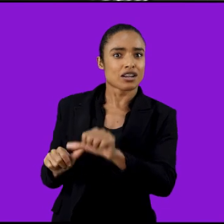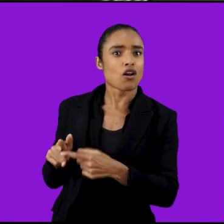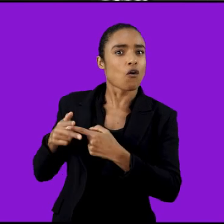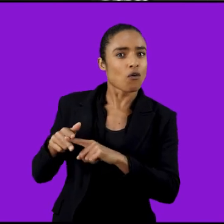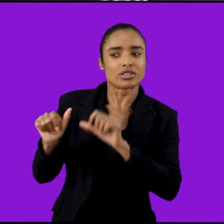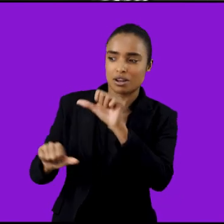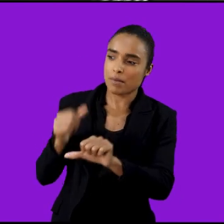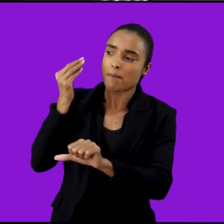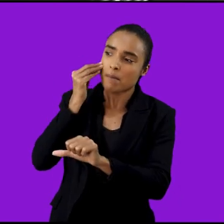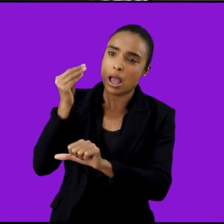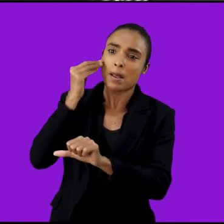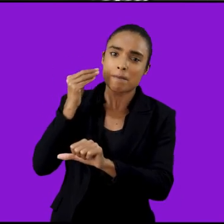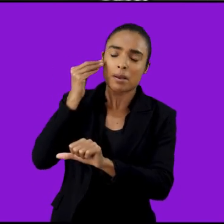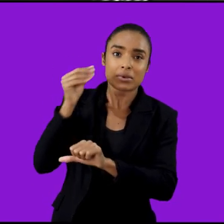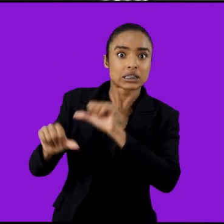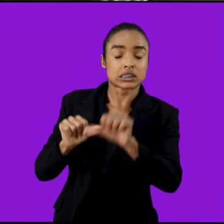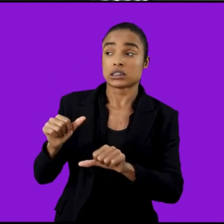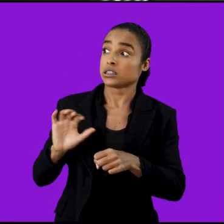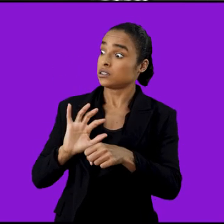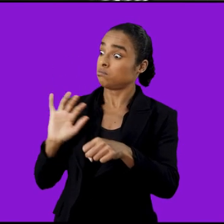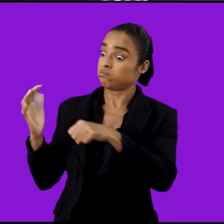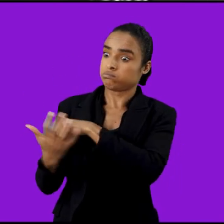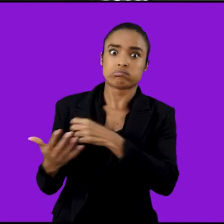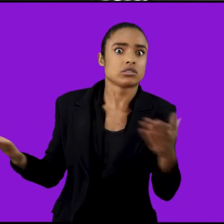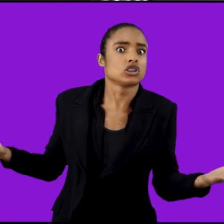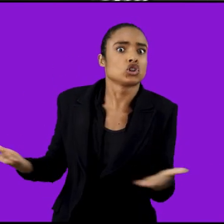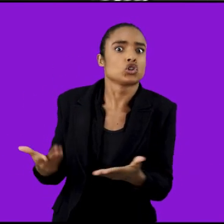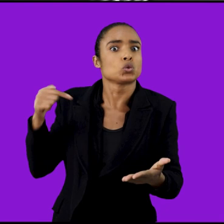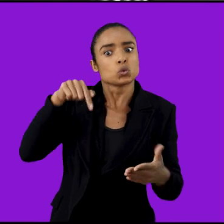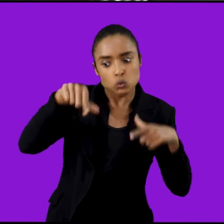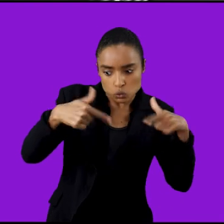É sim, a gente testa. Vai testando e experimentando Quando veio a pandemia a gente falou que o